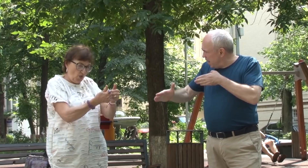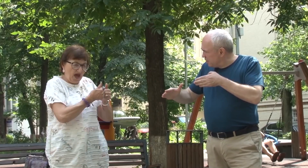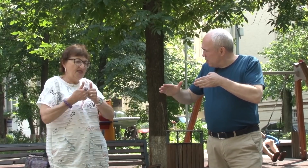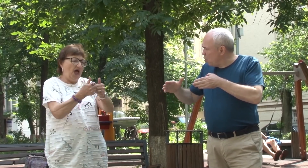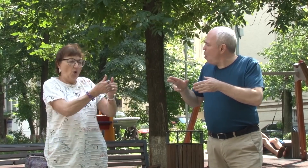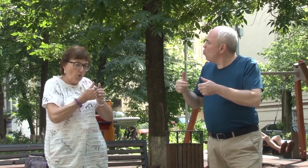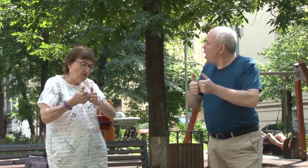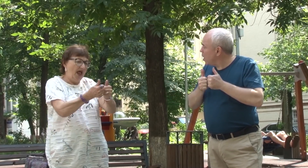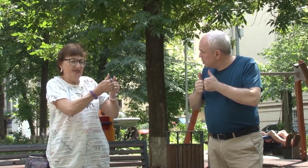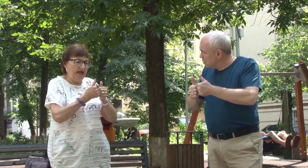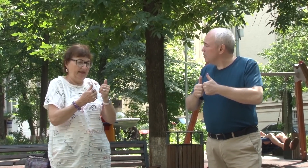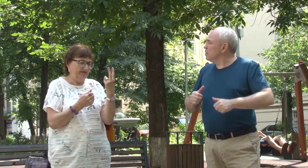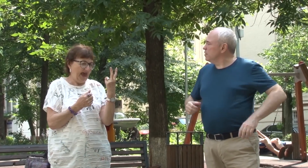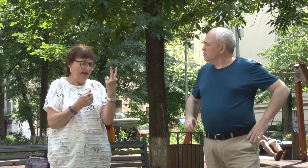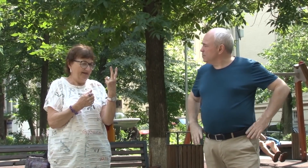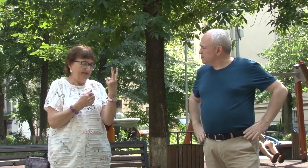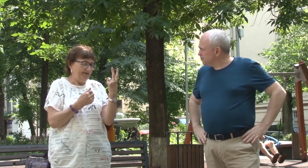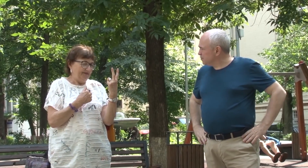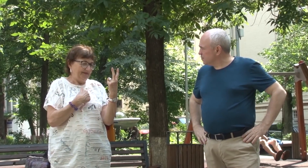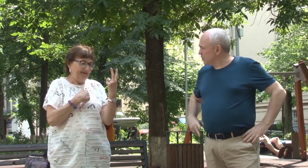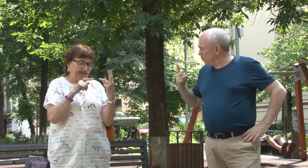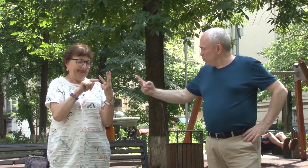Коммунальная. Мы занимали одну комнату